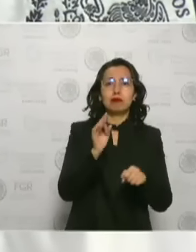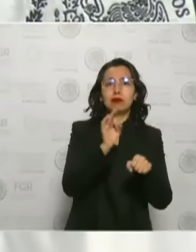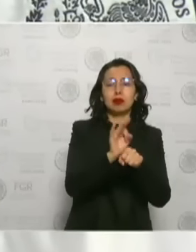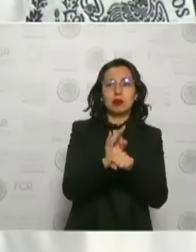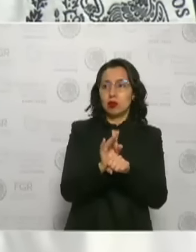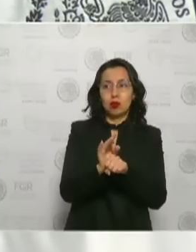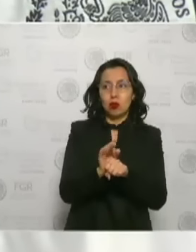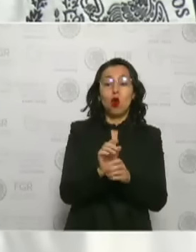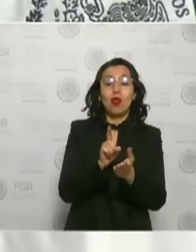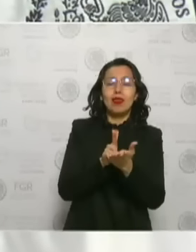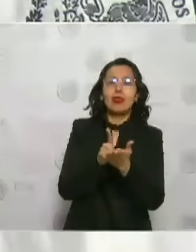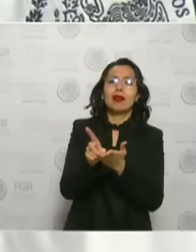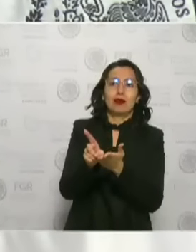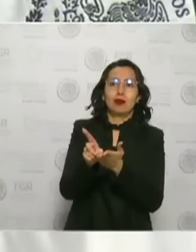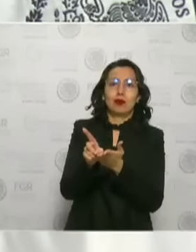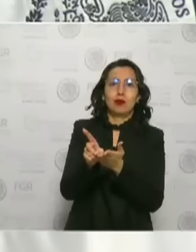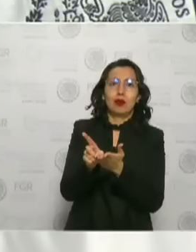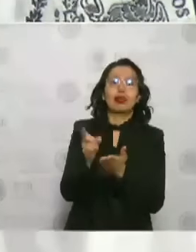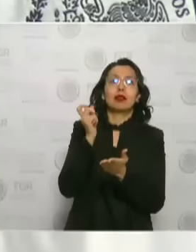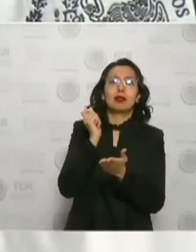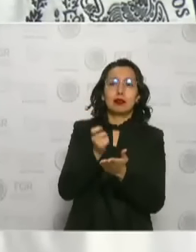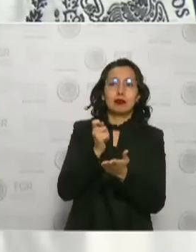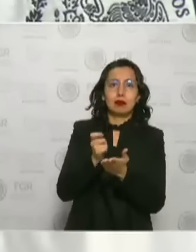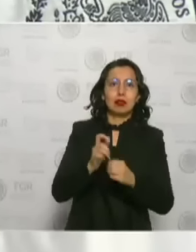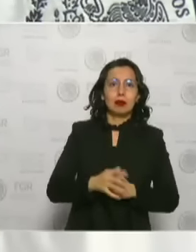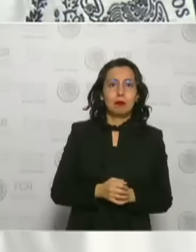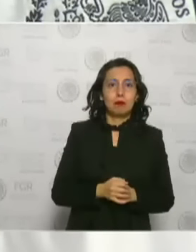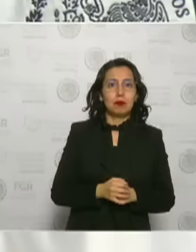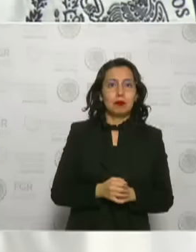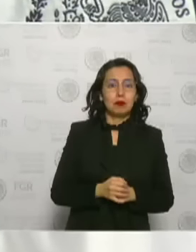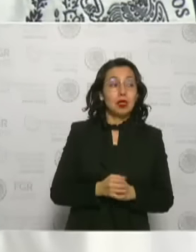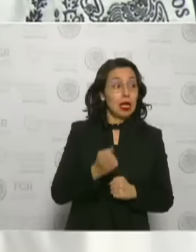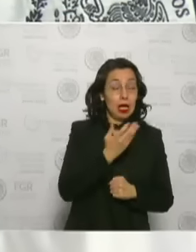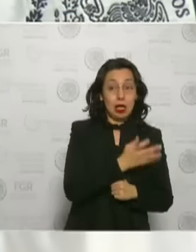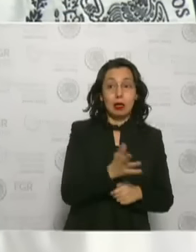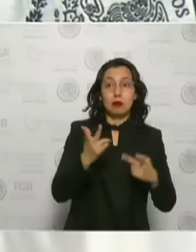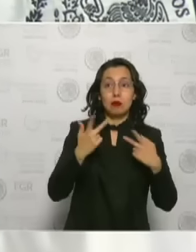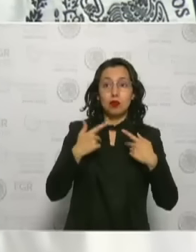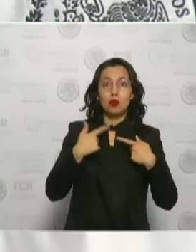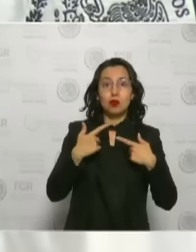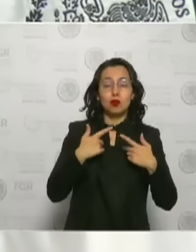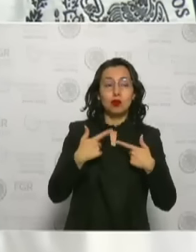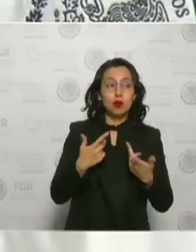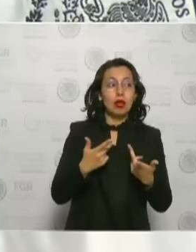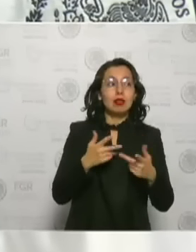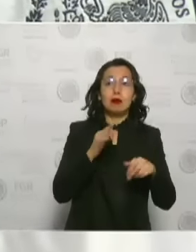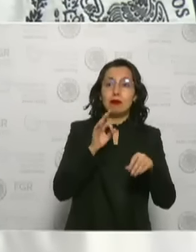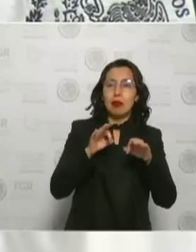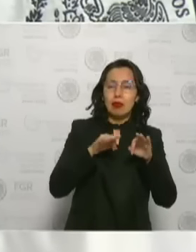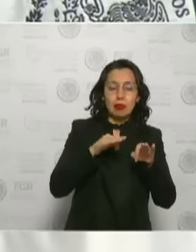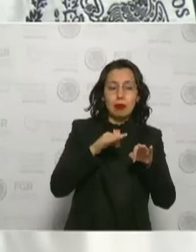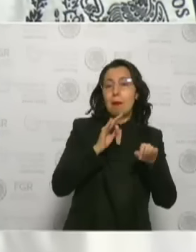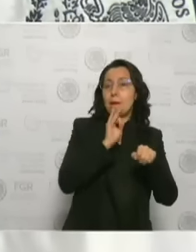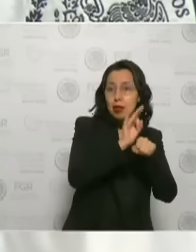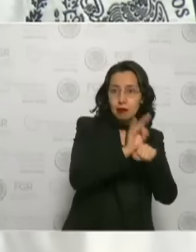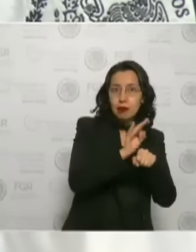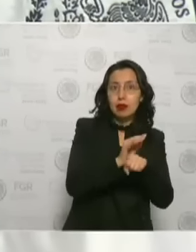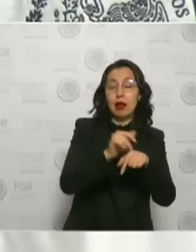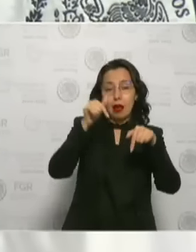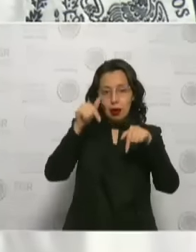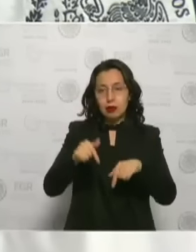es un derecho. poner al servicio del pueblo todos los instrumentos institucionales para garantizar